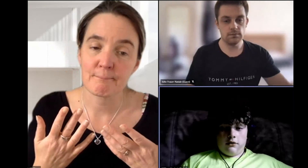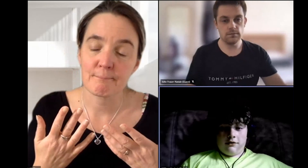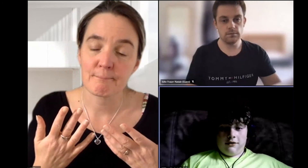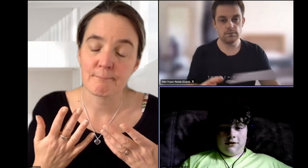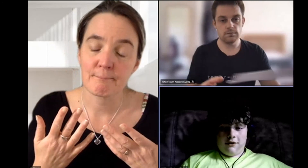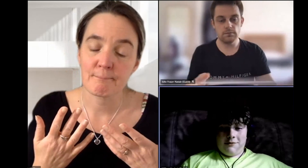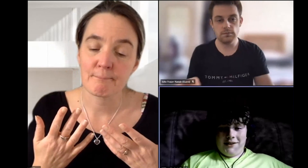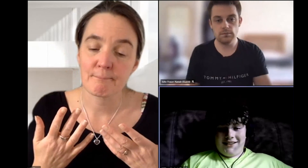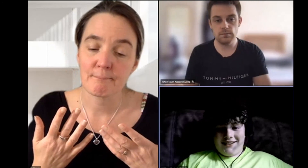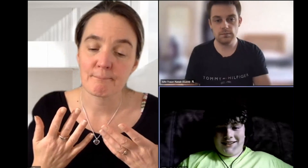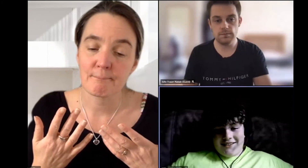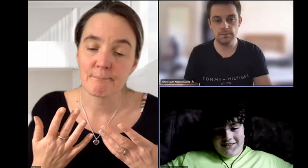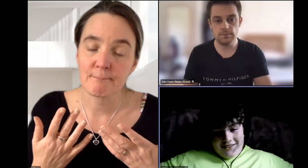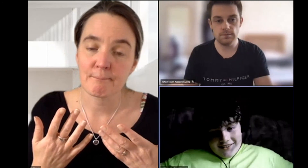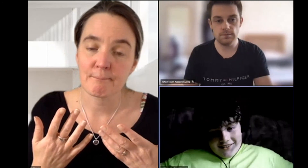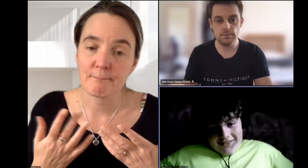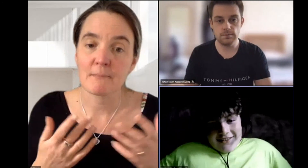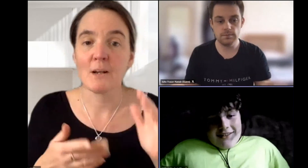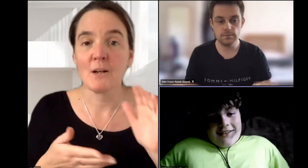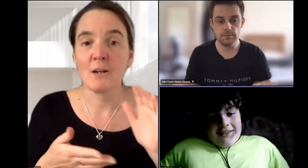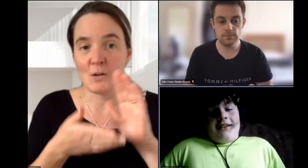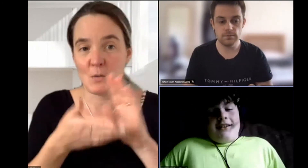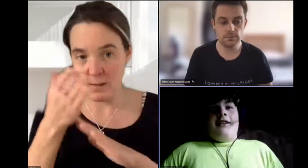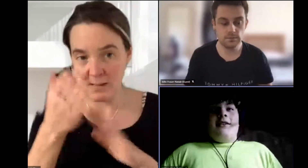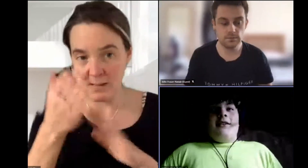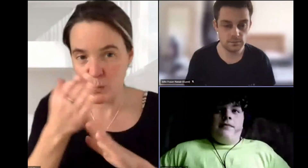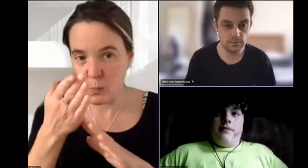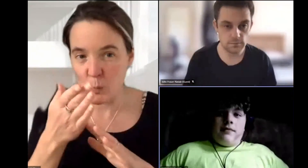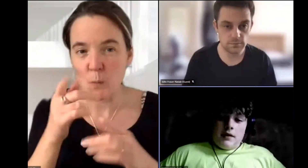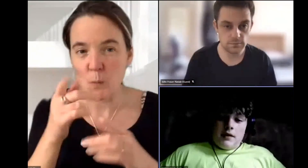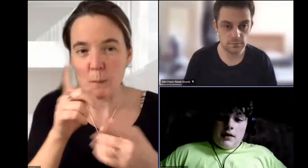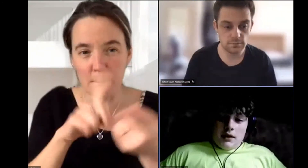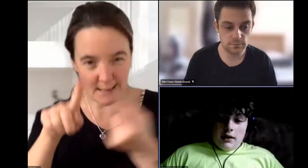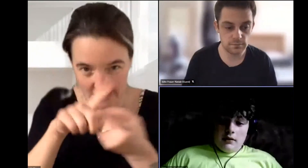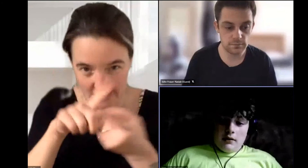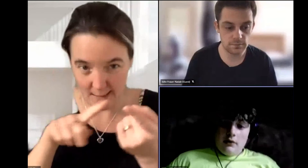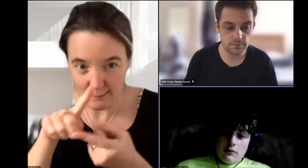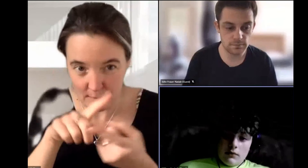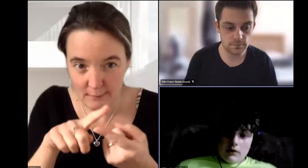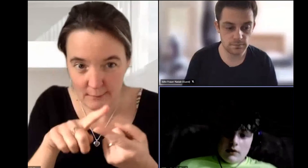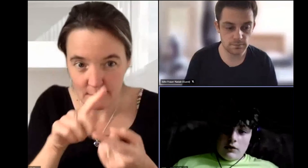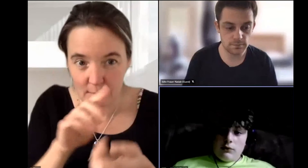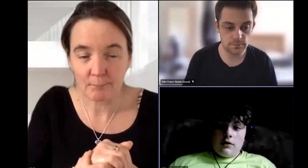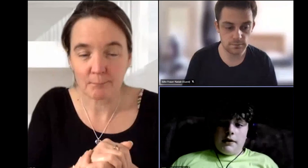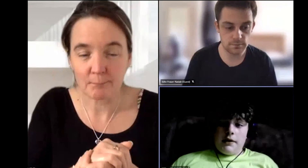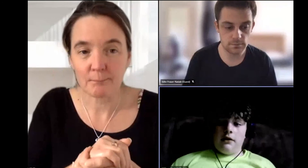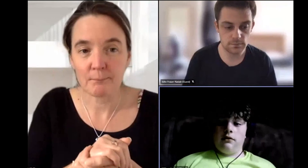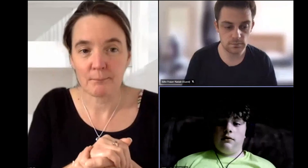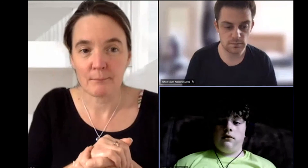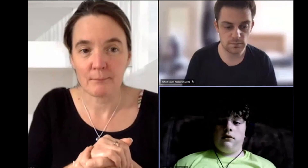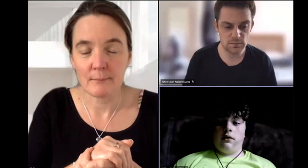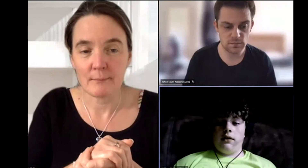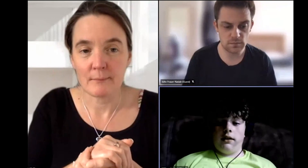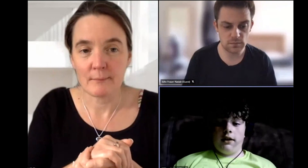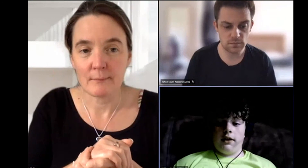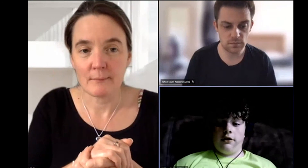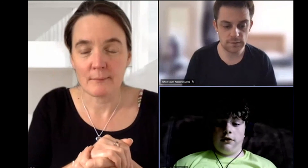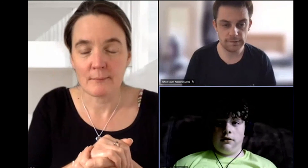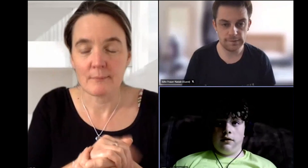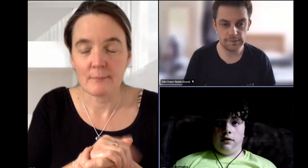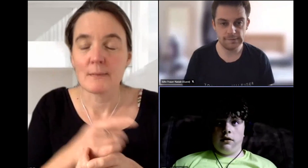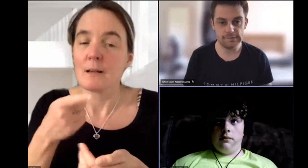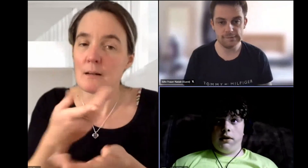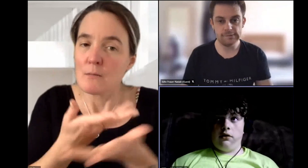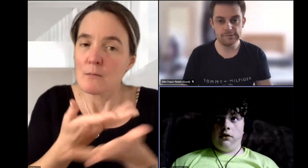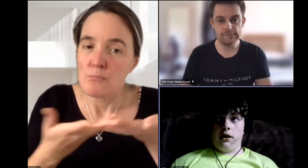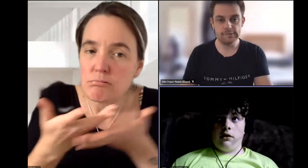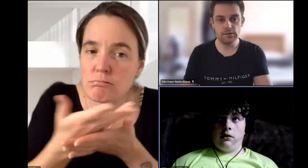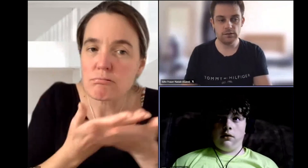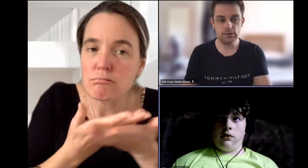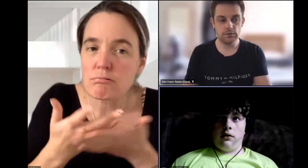aethon ni i lawer o gyfarfodydd a siarad am faterion pwysig,